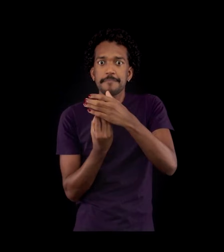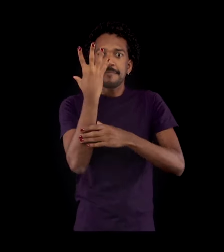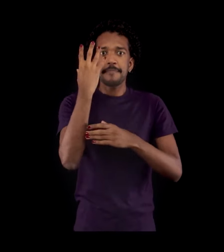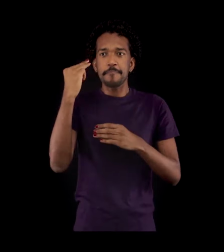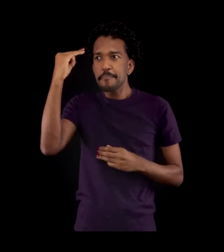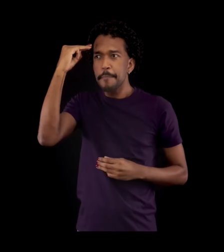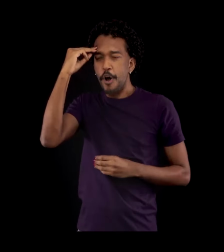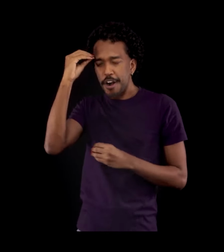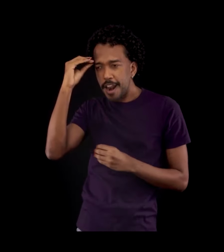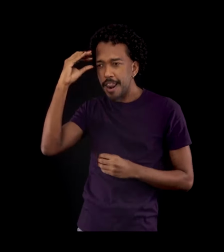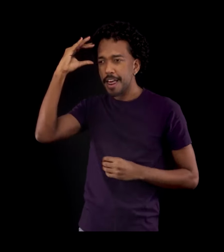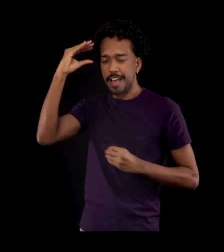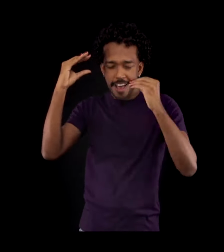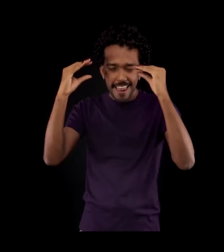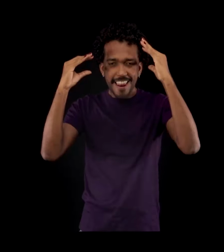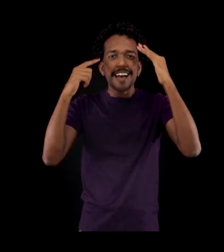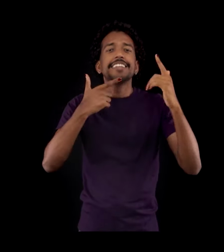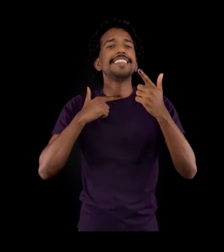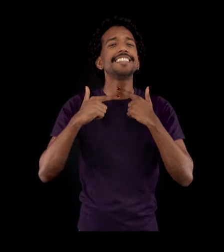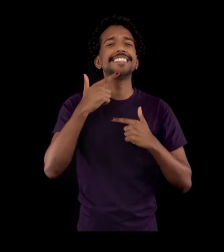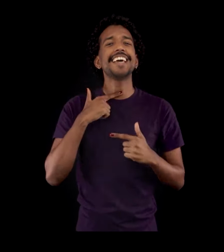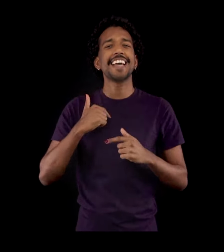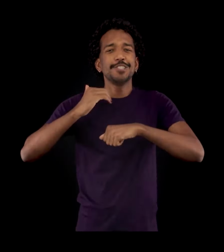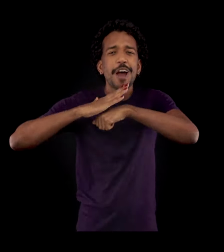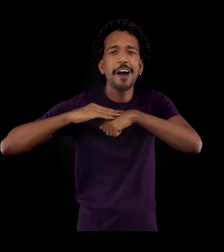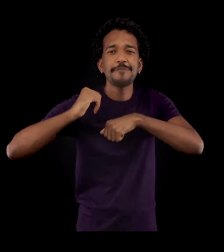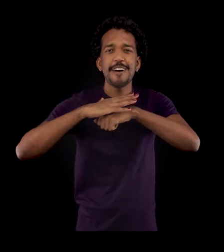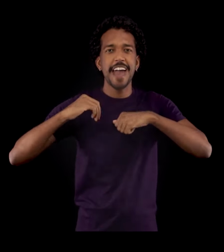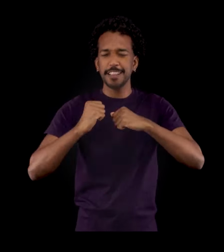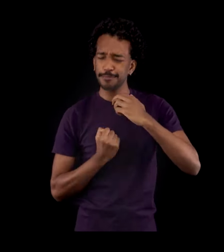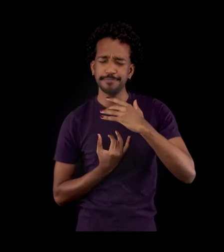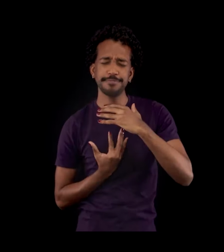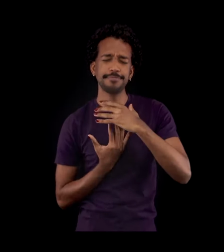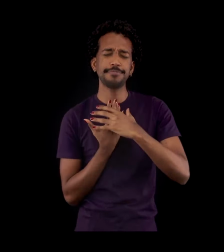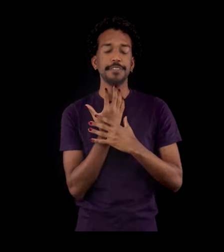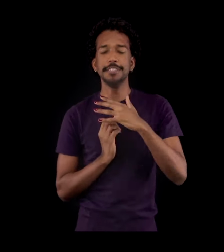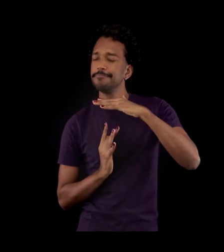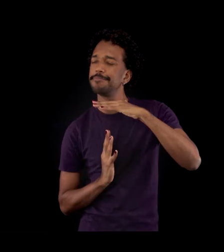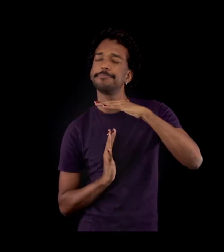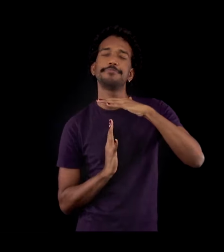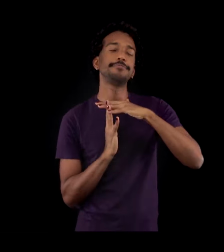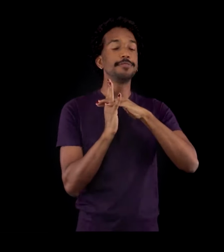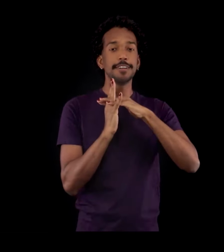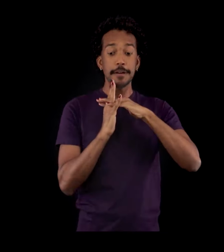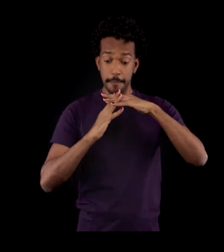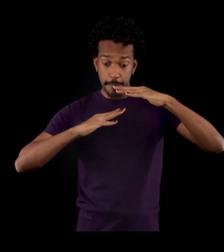e mobilizar tantas memórias, desejos e afetos em tamanhas intensidades.